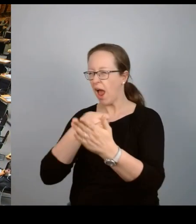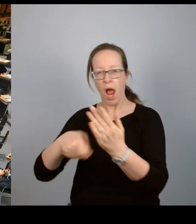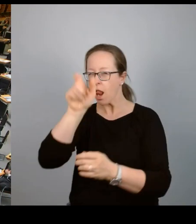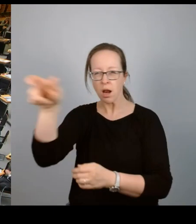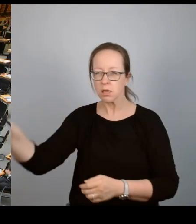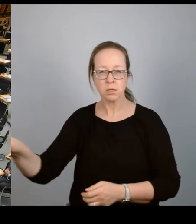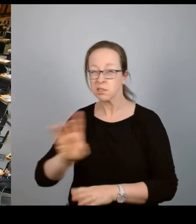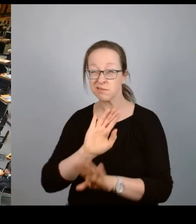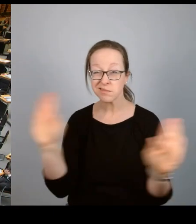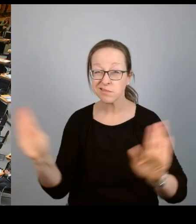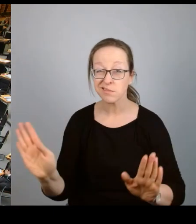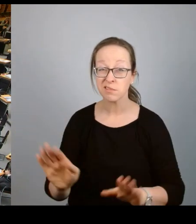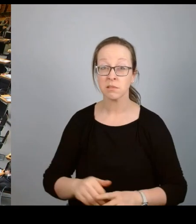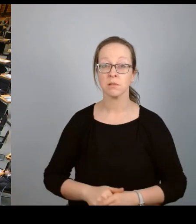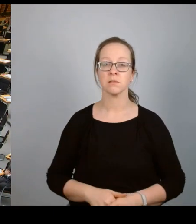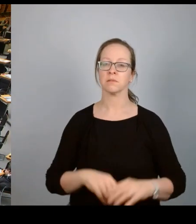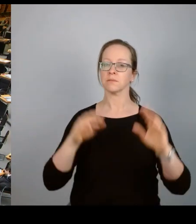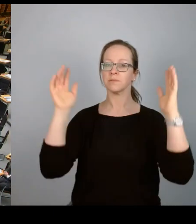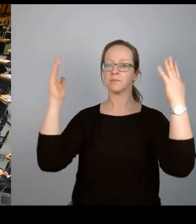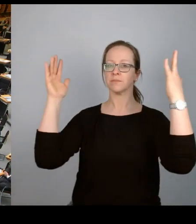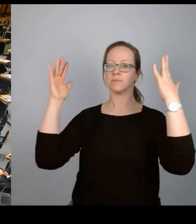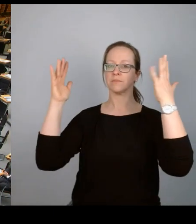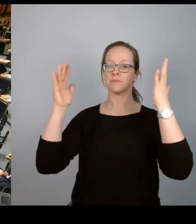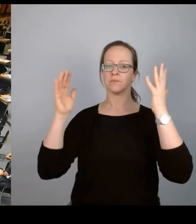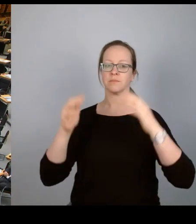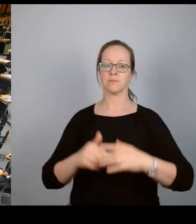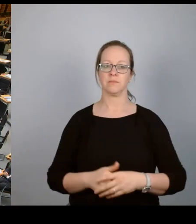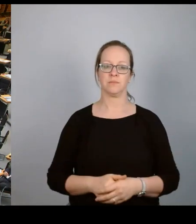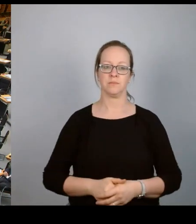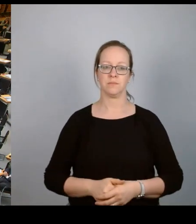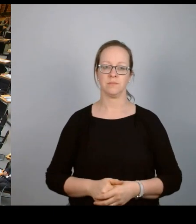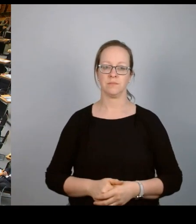(Rednerwechsel) Ich fühe nun die Redeliste fort und dafür könnten